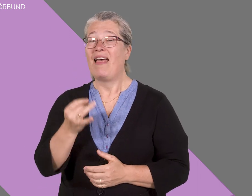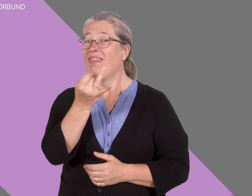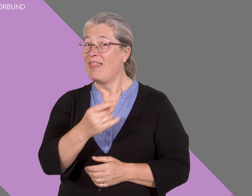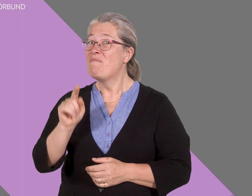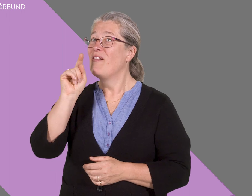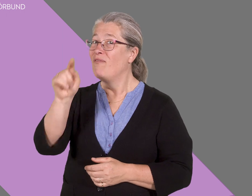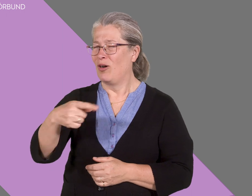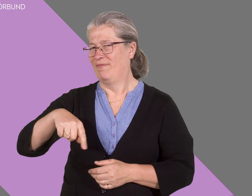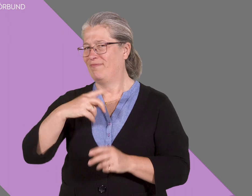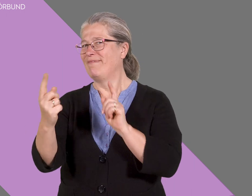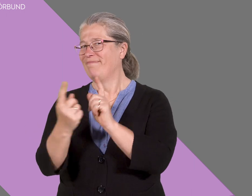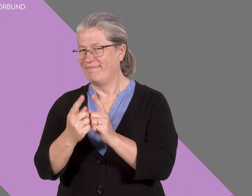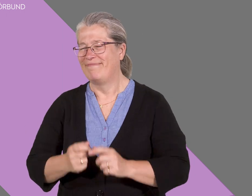Vi ses i Tammerfors!